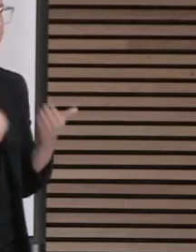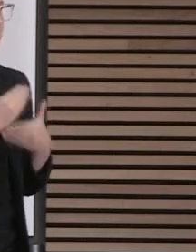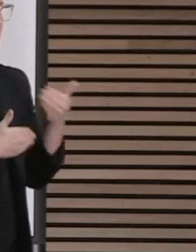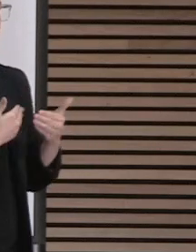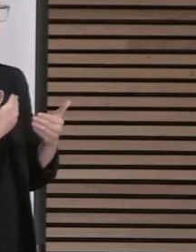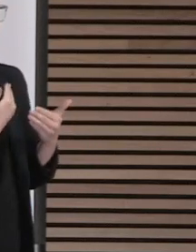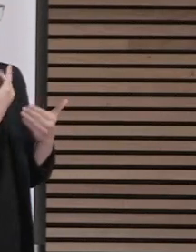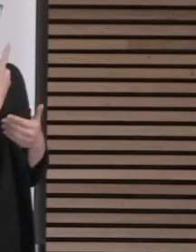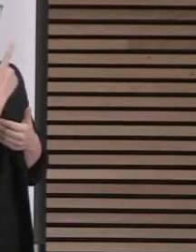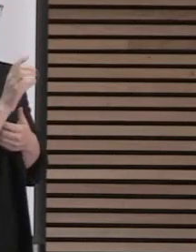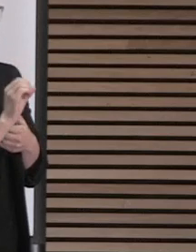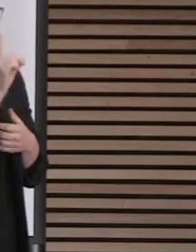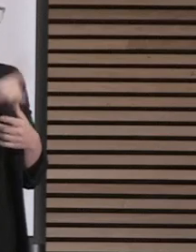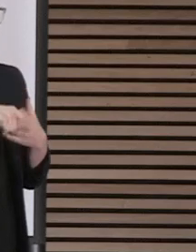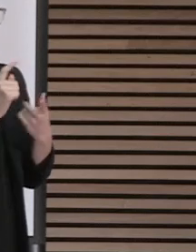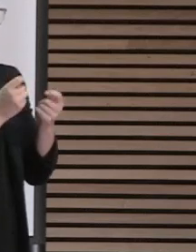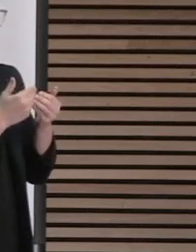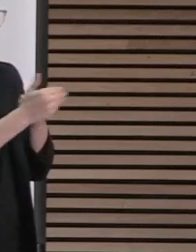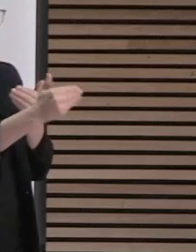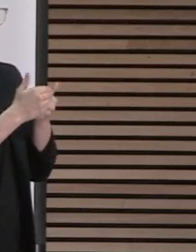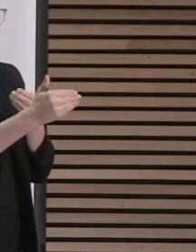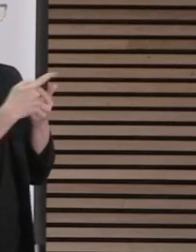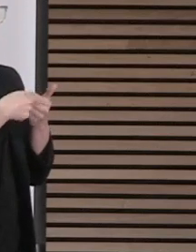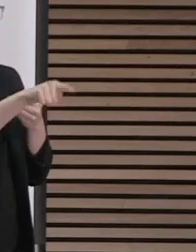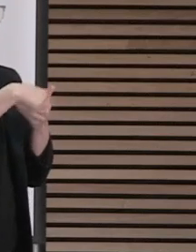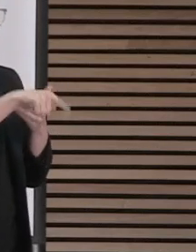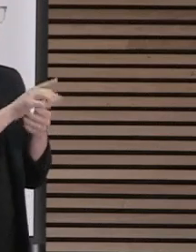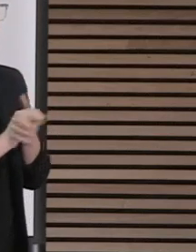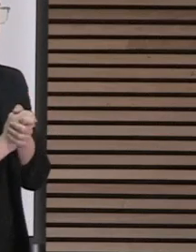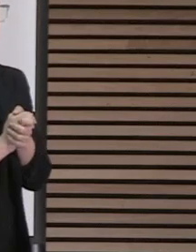mahi tonu maatau ki te. Te